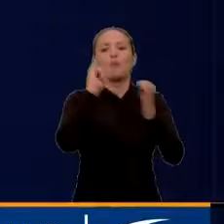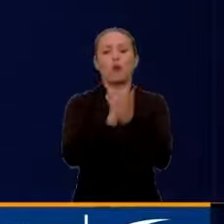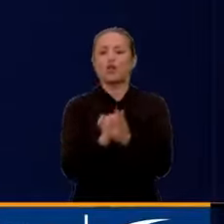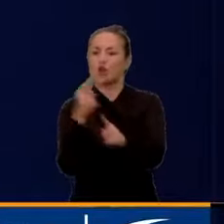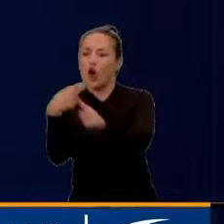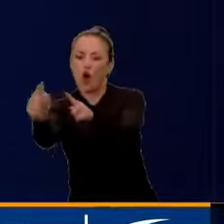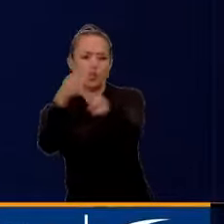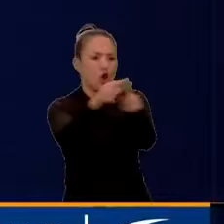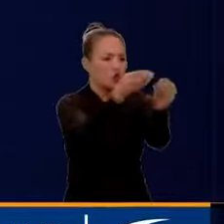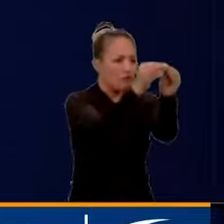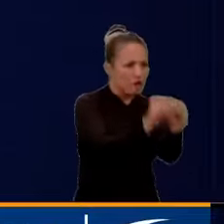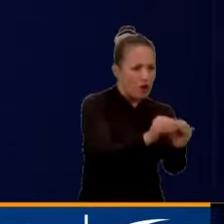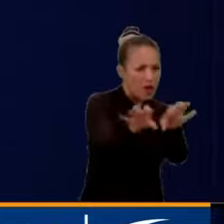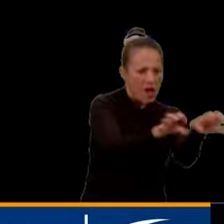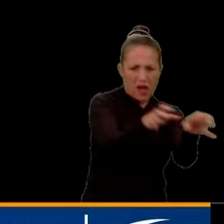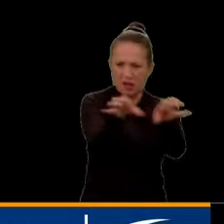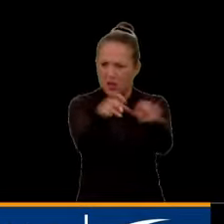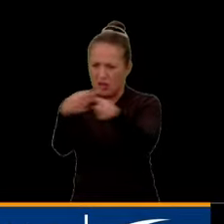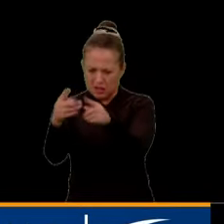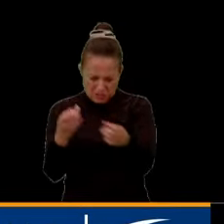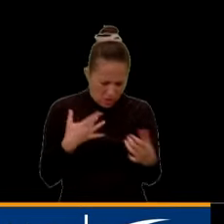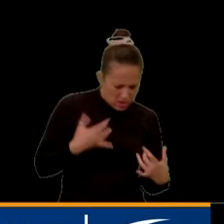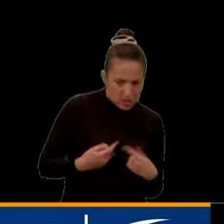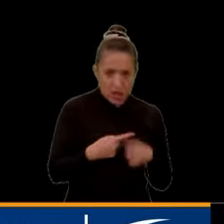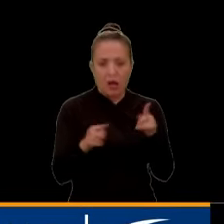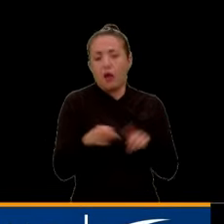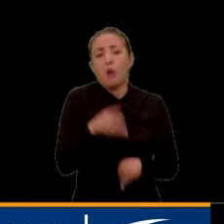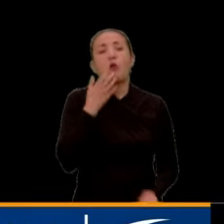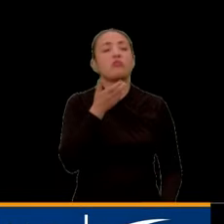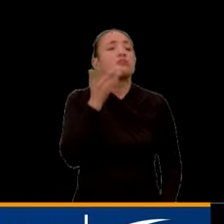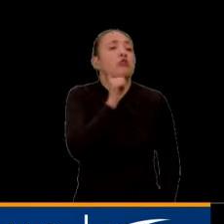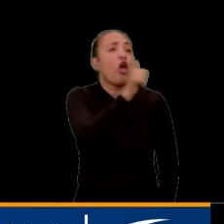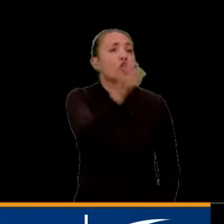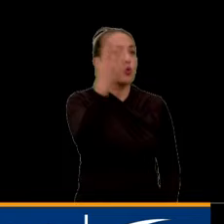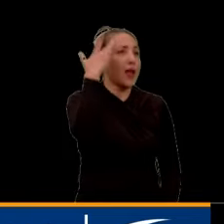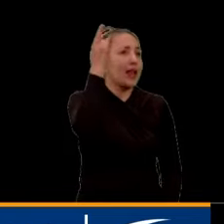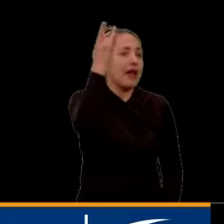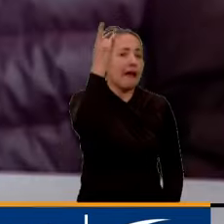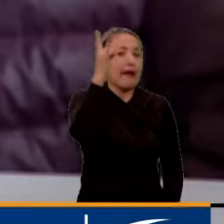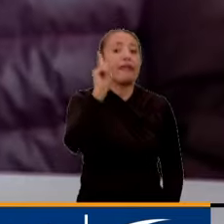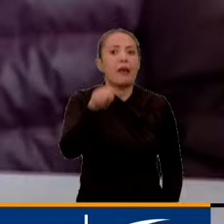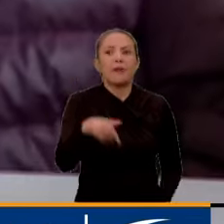neurológico que interconecta a